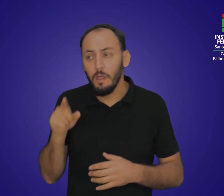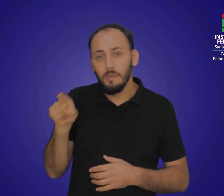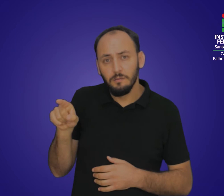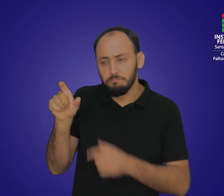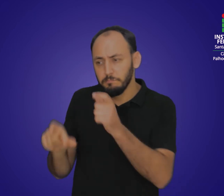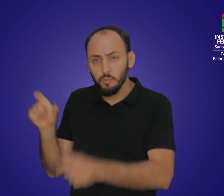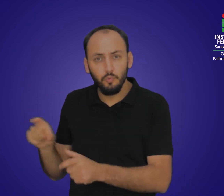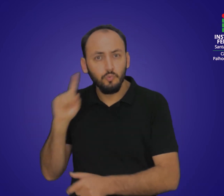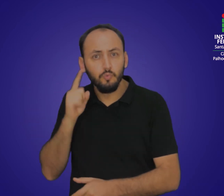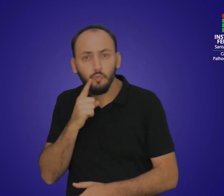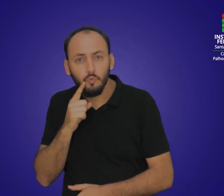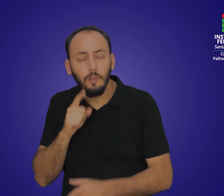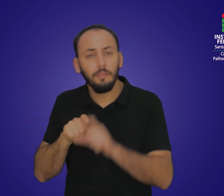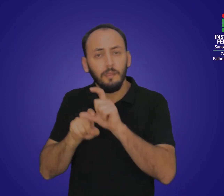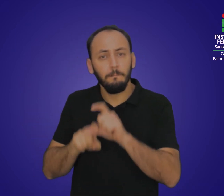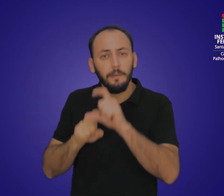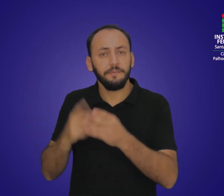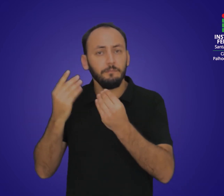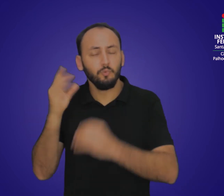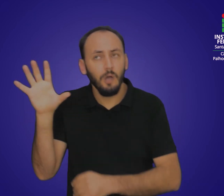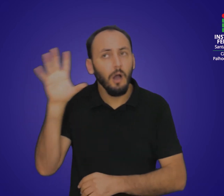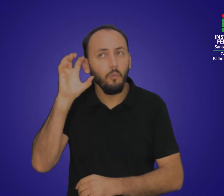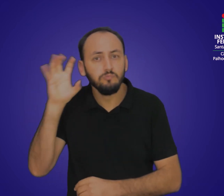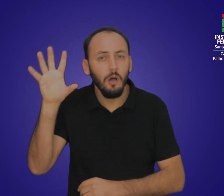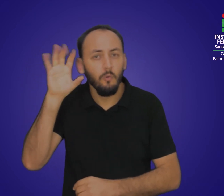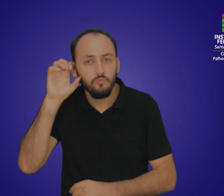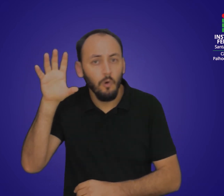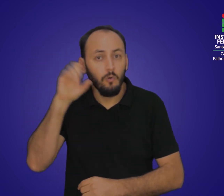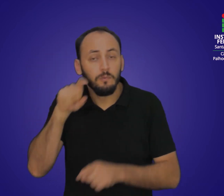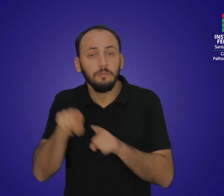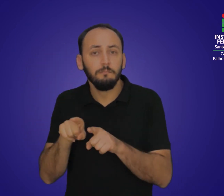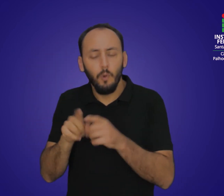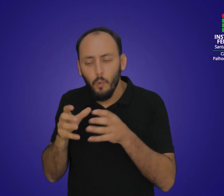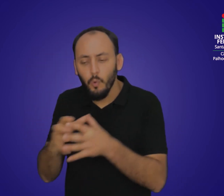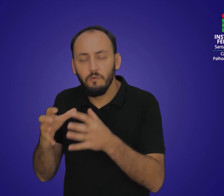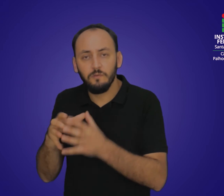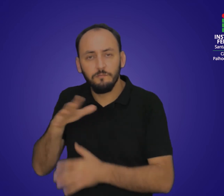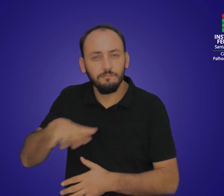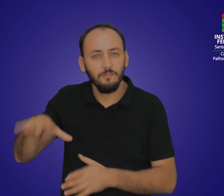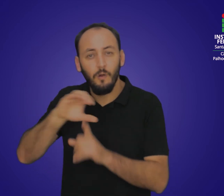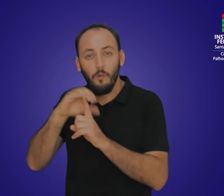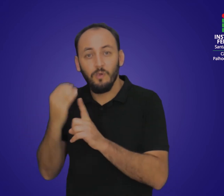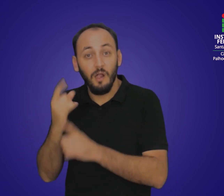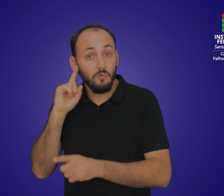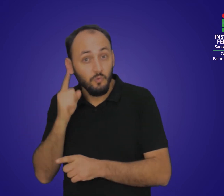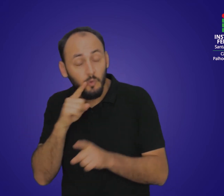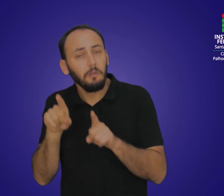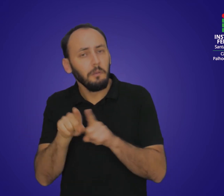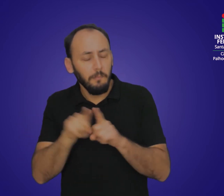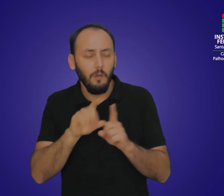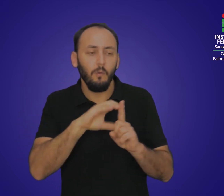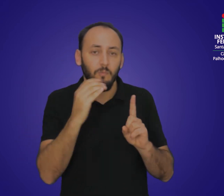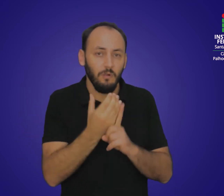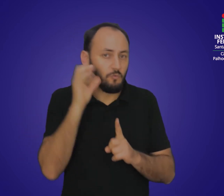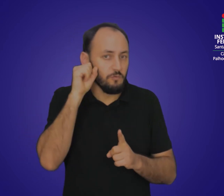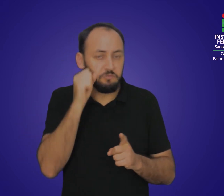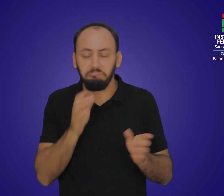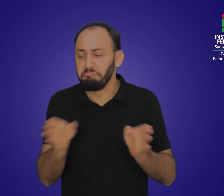O deficiente auditivo possui a percepção auditiva e pode estar inserido na comunidade surda, como também pode estar inserido na comunidade ouvinte.